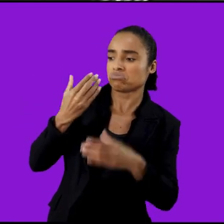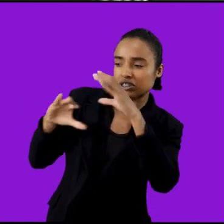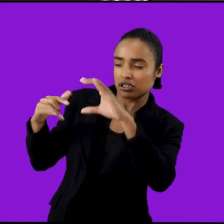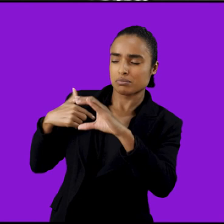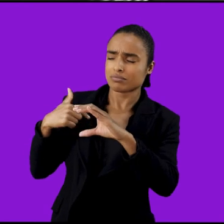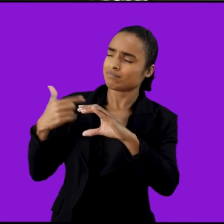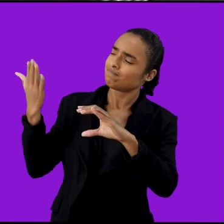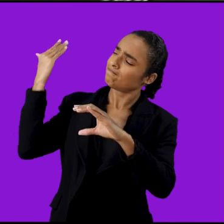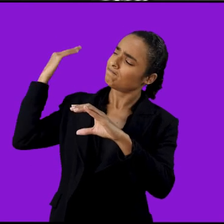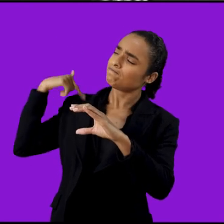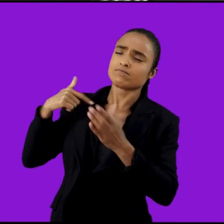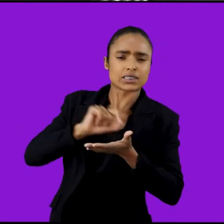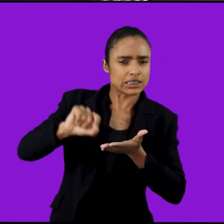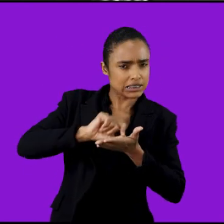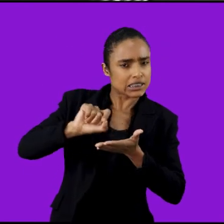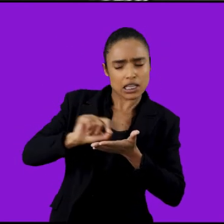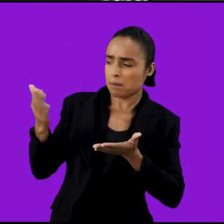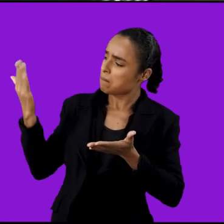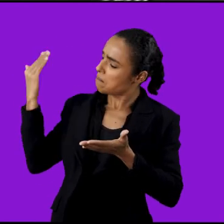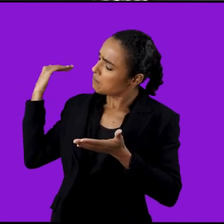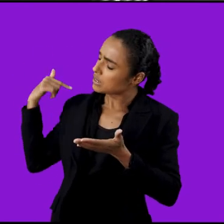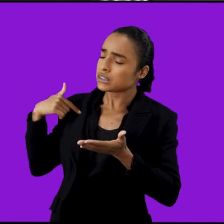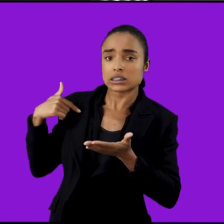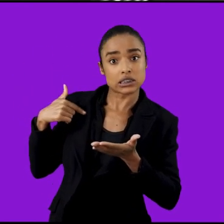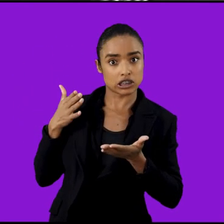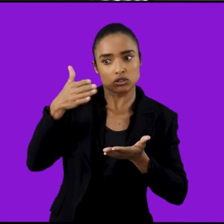bilhete que ele escreveu pra mim. Eu cheguei um dia que eu trabalhava na Cultura, né?